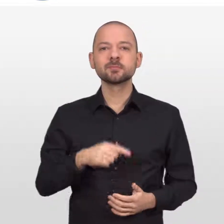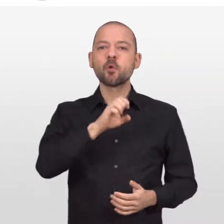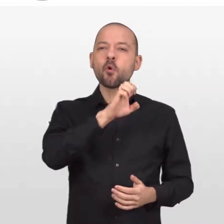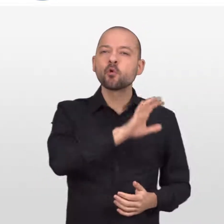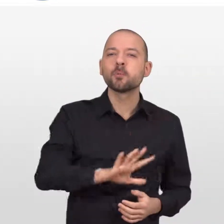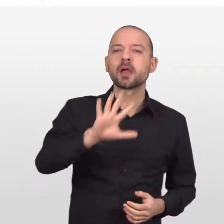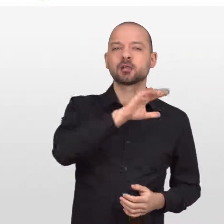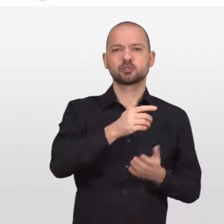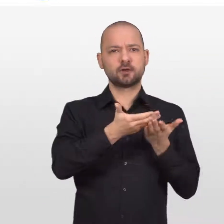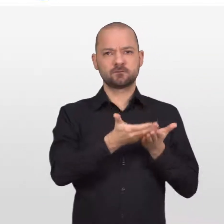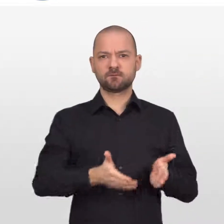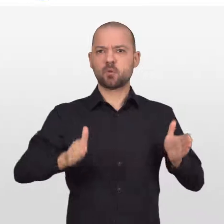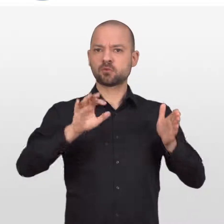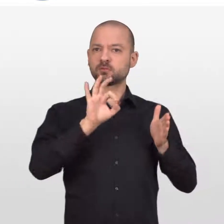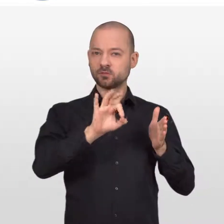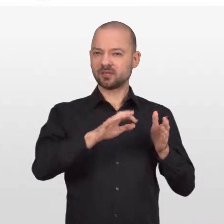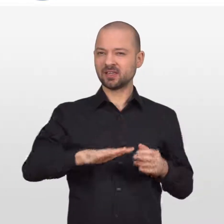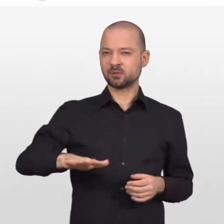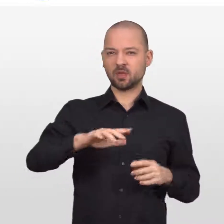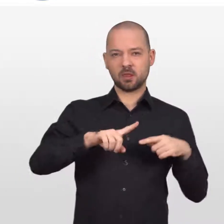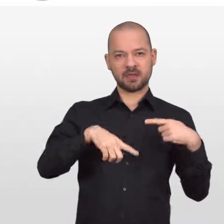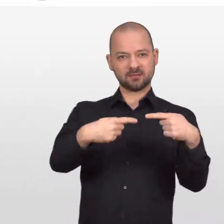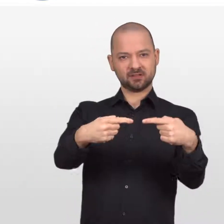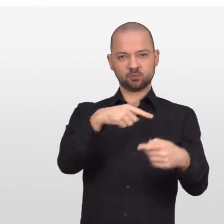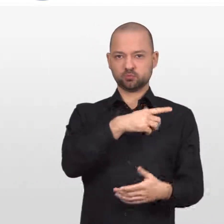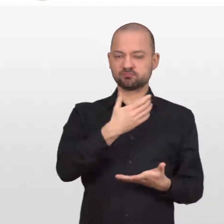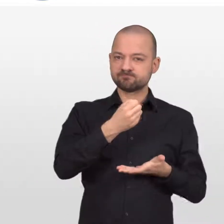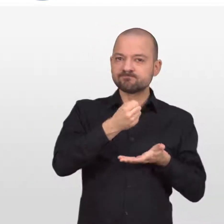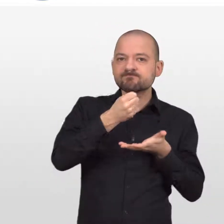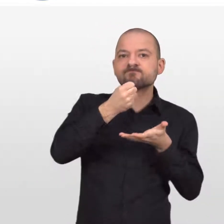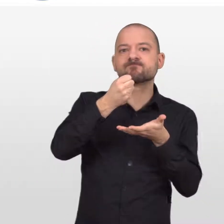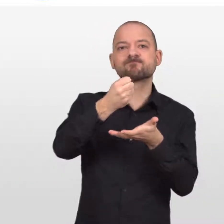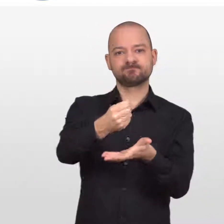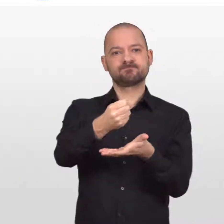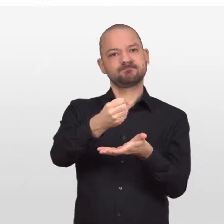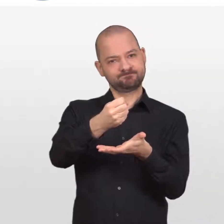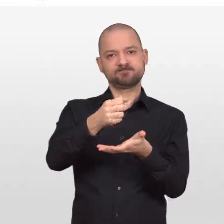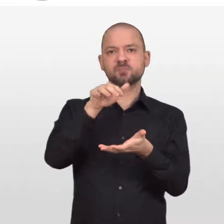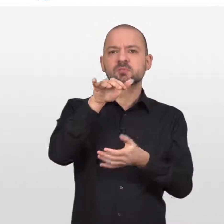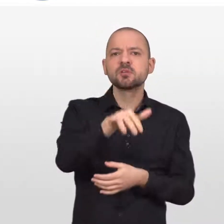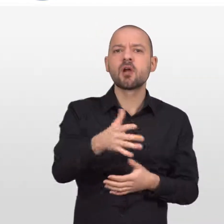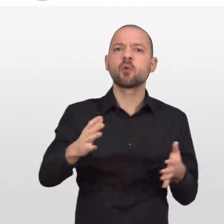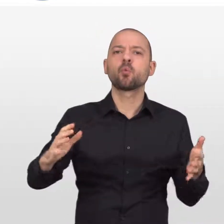Der Europäische Fonds für Regionale Entwicklung stellt Geld für die Umsetzung Evropský fond pro regionální rozvoj poskytuje peníze pro realizaci